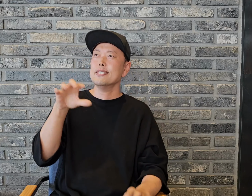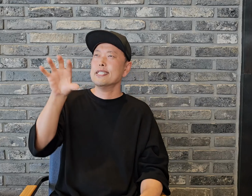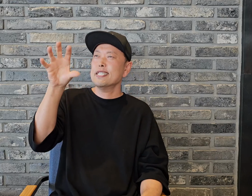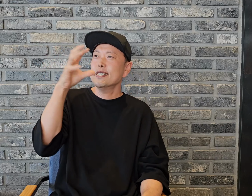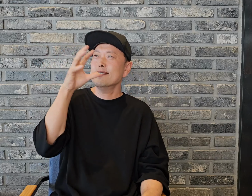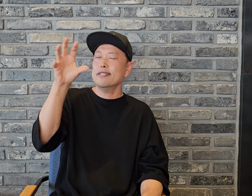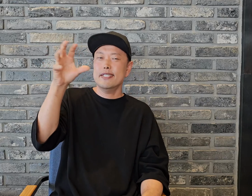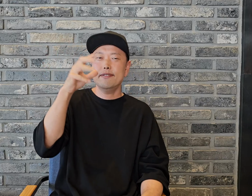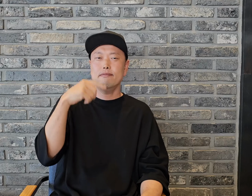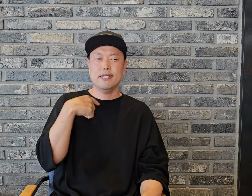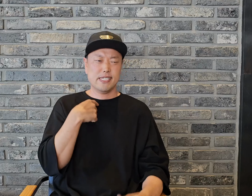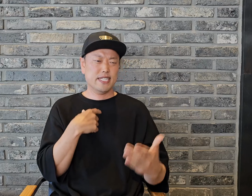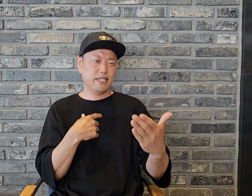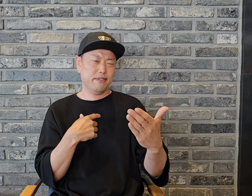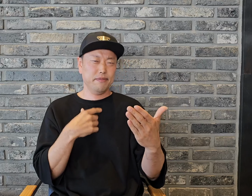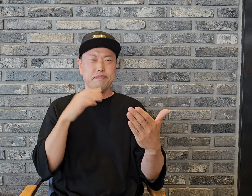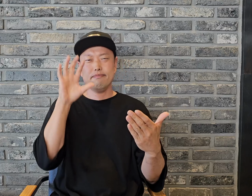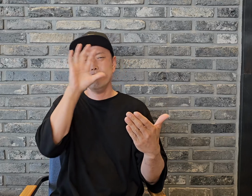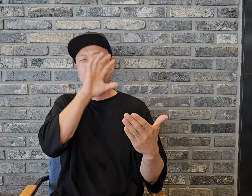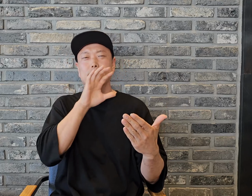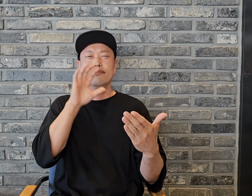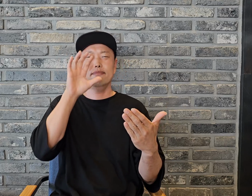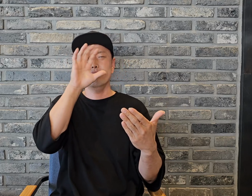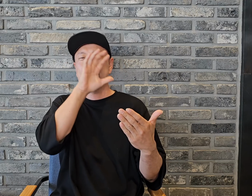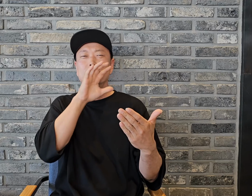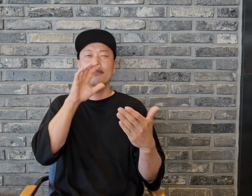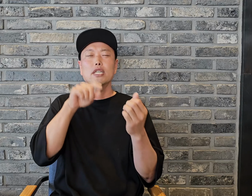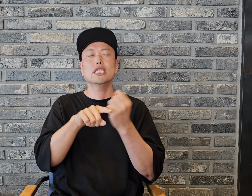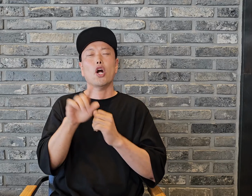Ich versuche es genau so wiederzugeben, wie es ist.